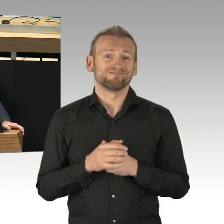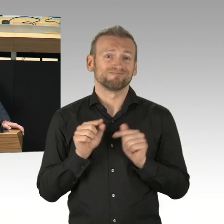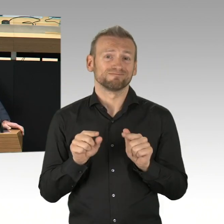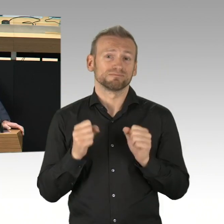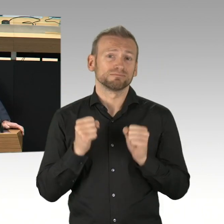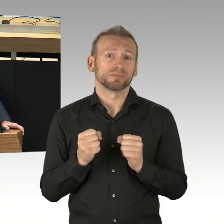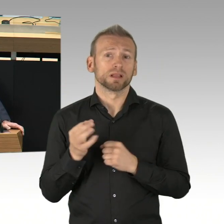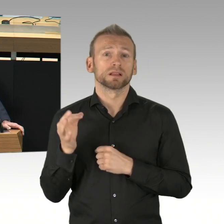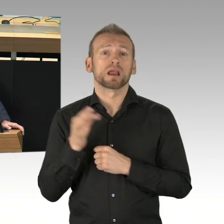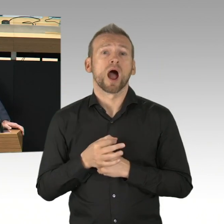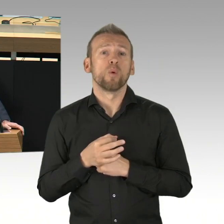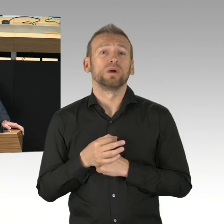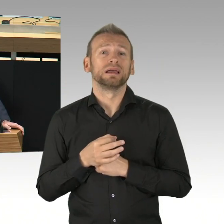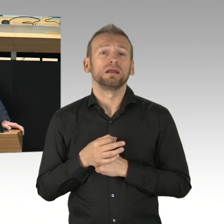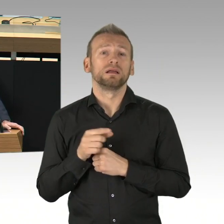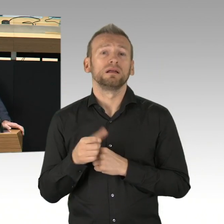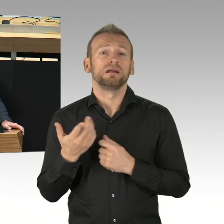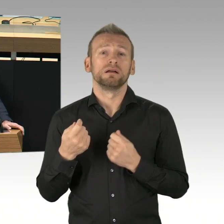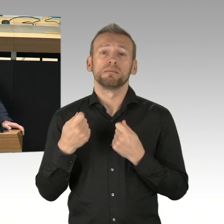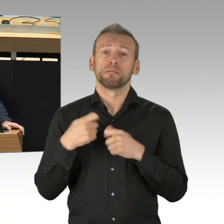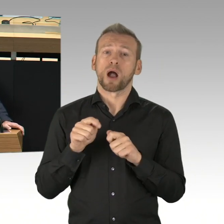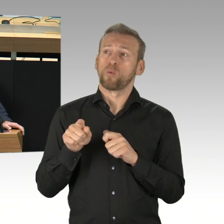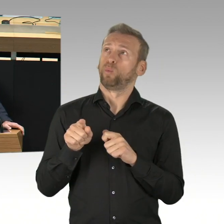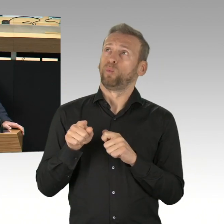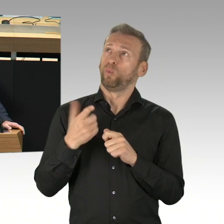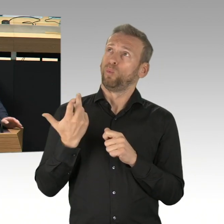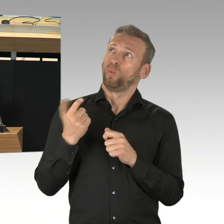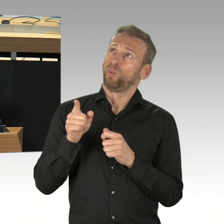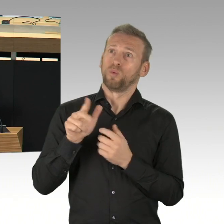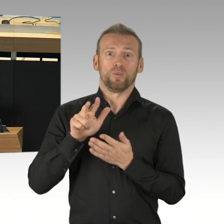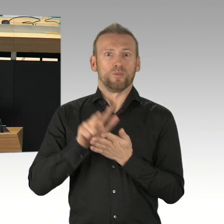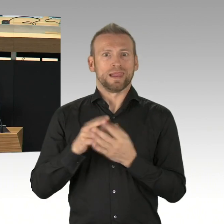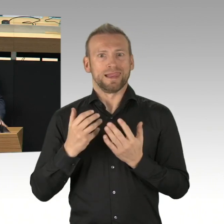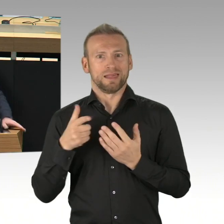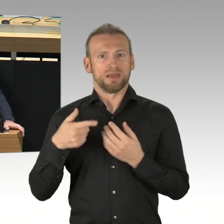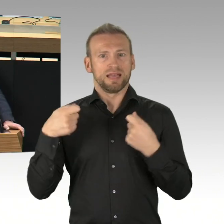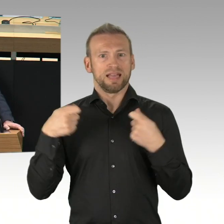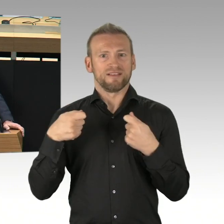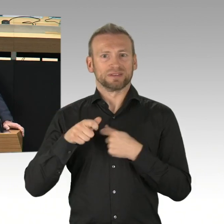Die sind an Berlin gebunden und die lassen Sie jetzt hängen, meine Damen und Herren.